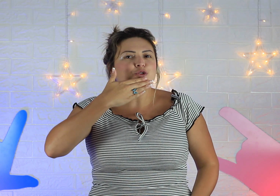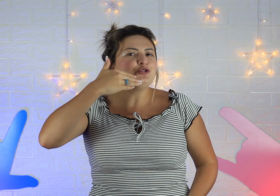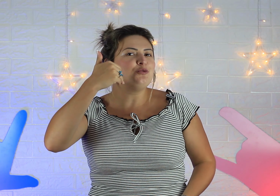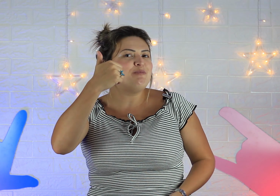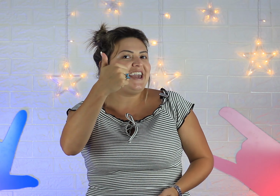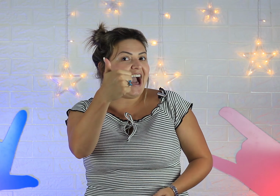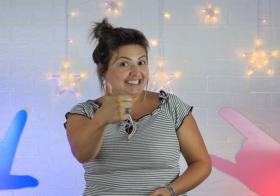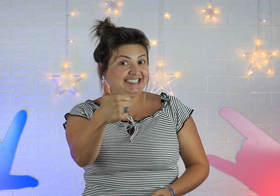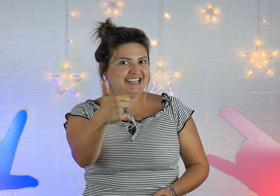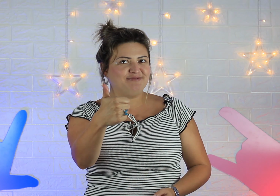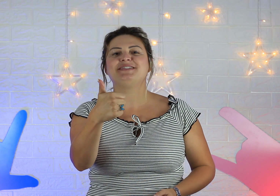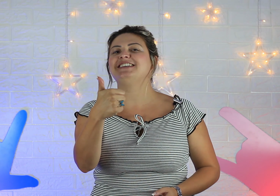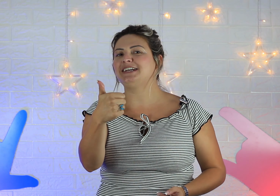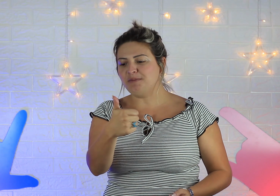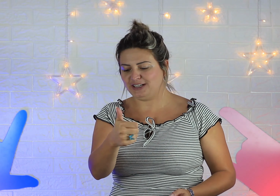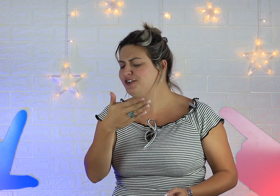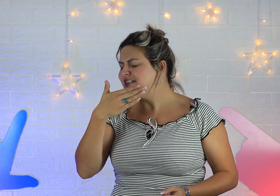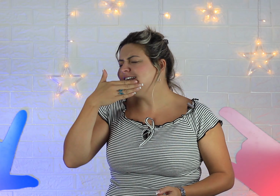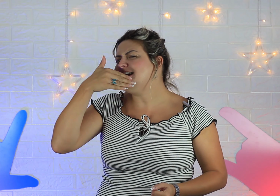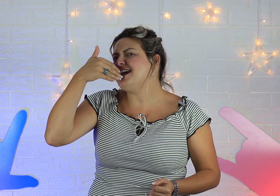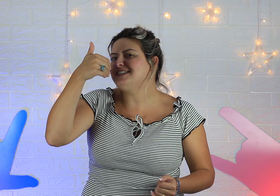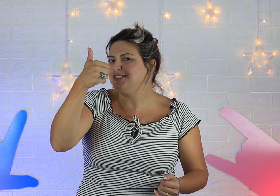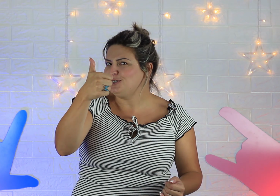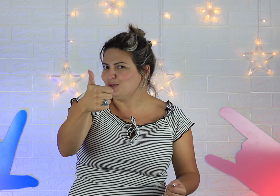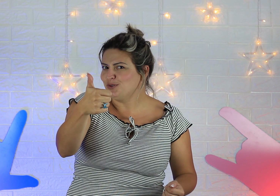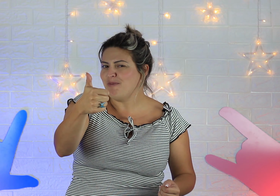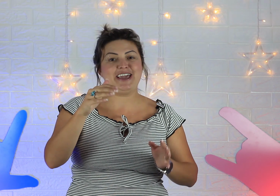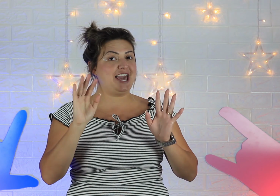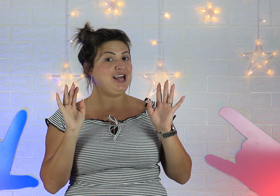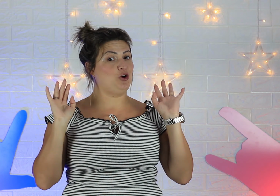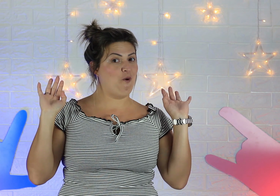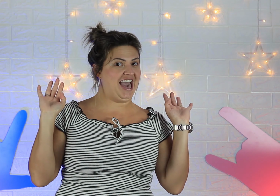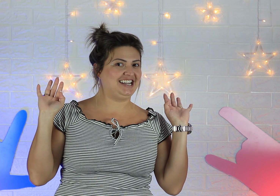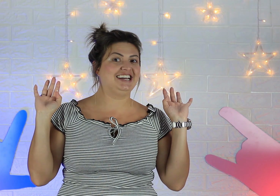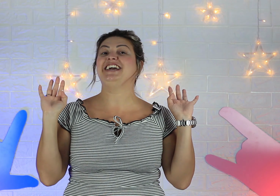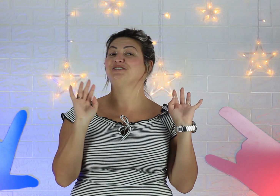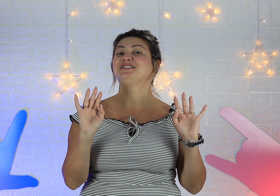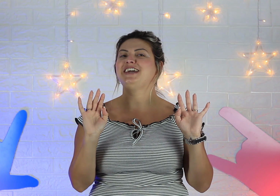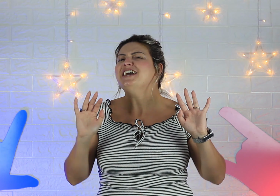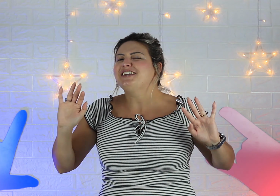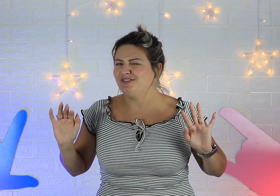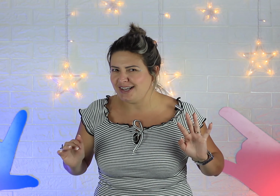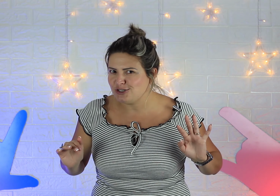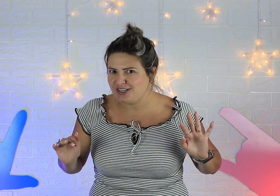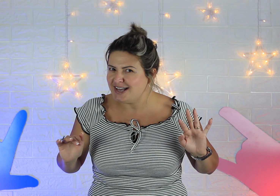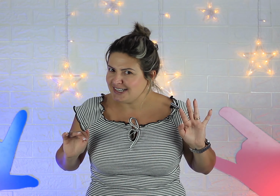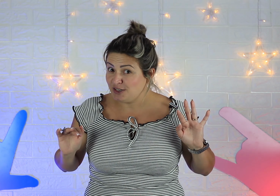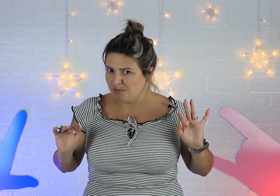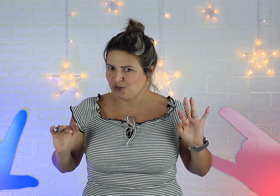um tudo bem assim exatamente ele fez esse tudo bem ele ou ela né eu não sei quem você acha que essa